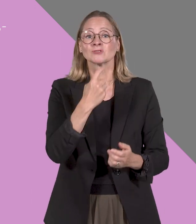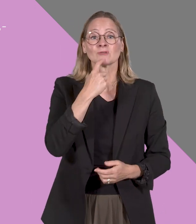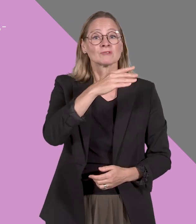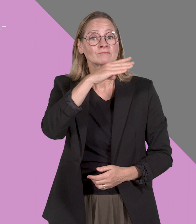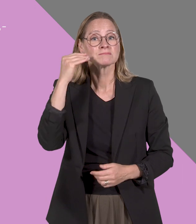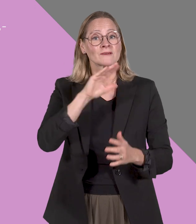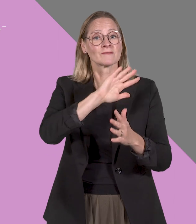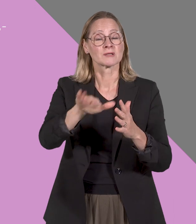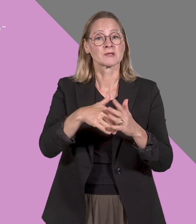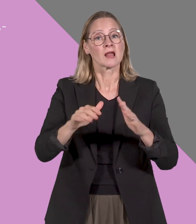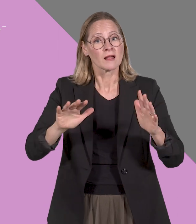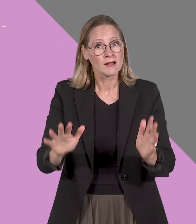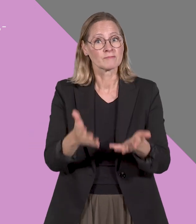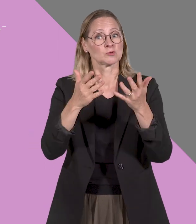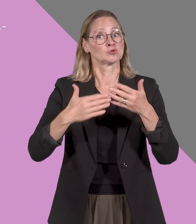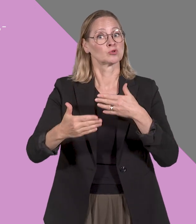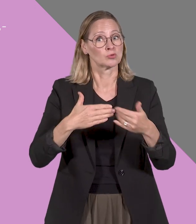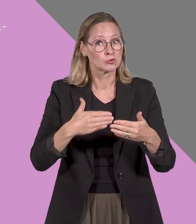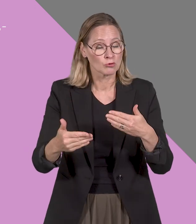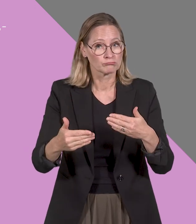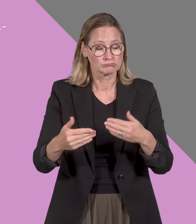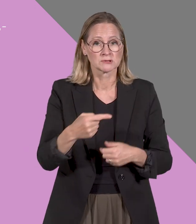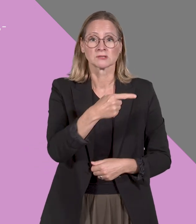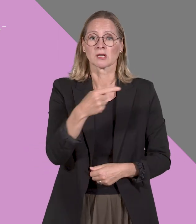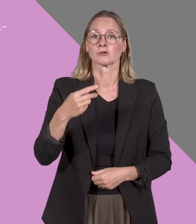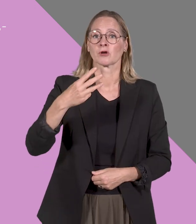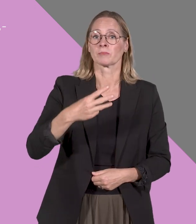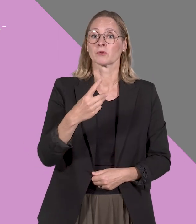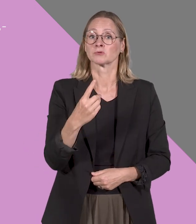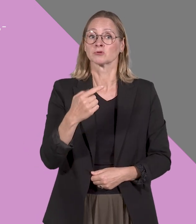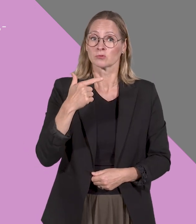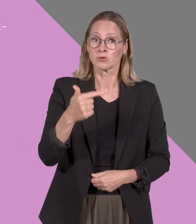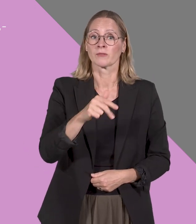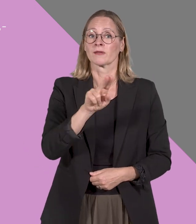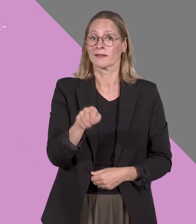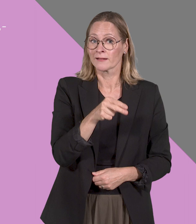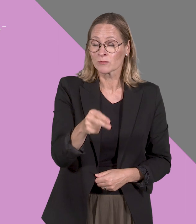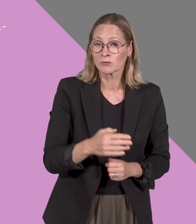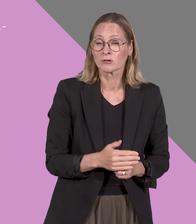suomenruotsalaisen viittomakielen elvytystyölle (131 000 €) -